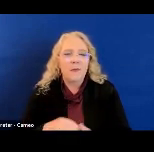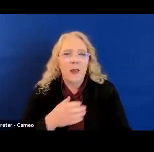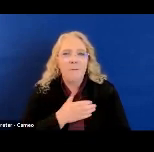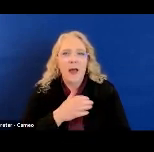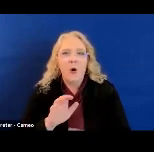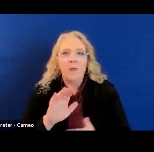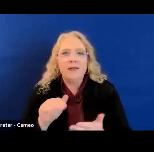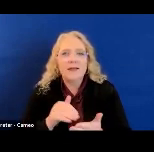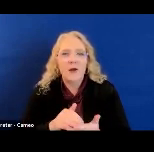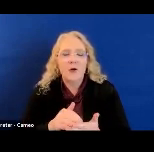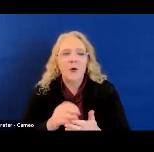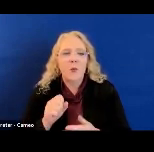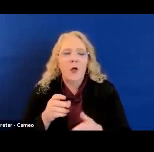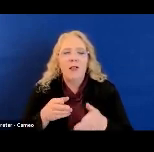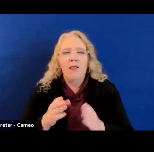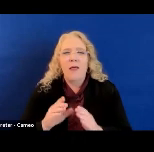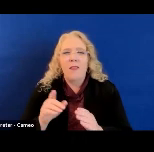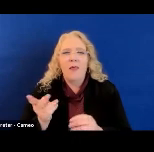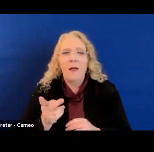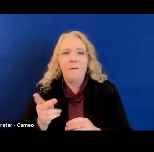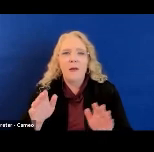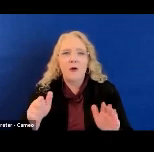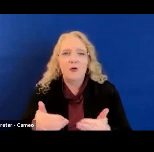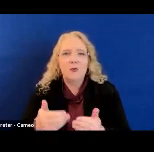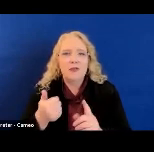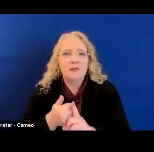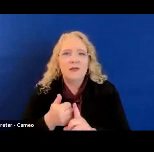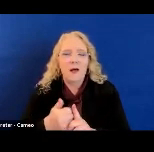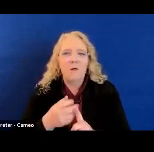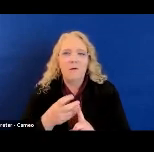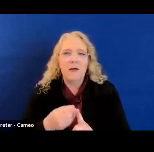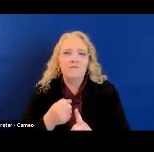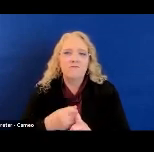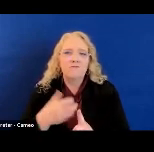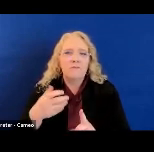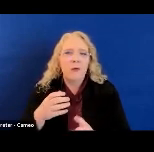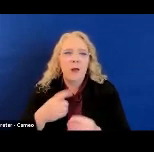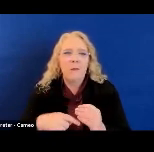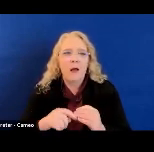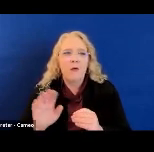se presentaran y compartieran solo por unos minutos acerca de su centro para padres